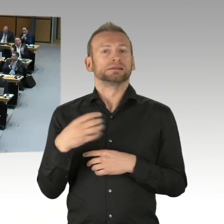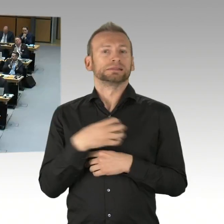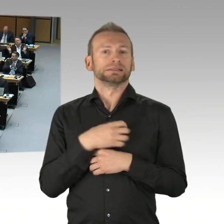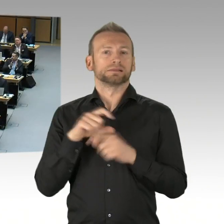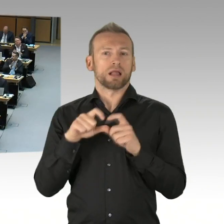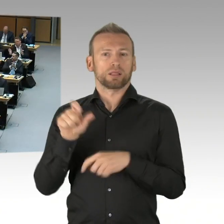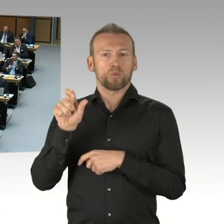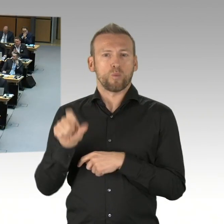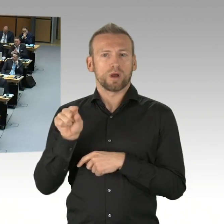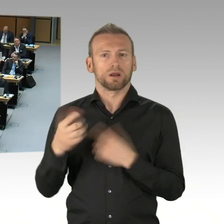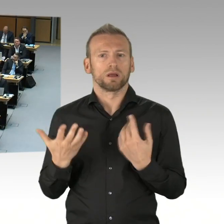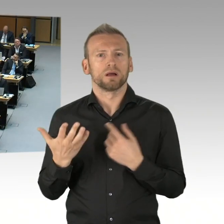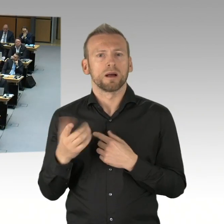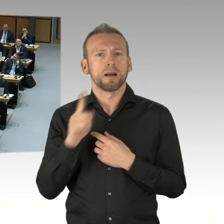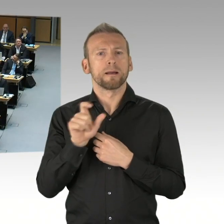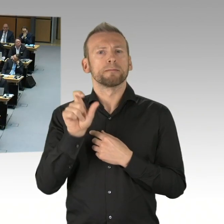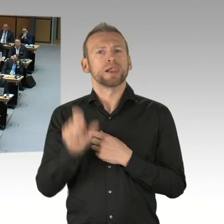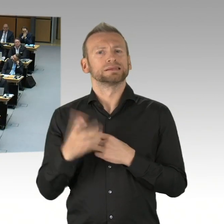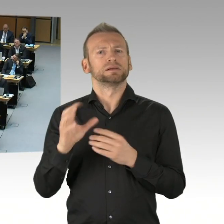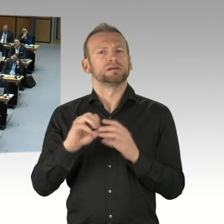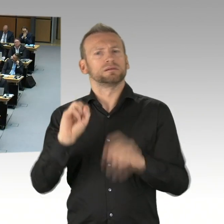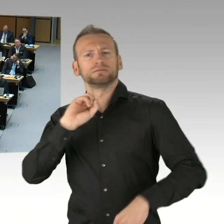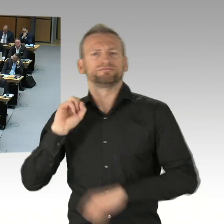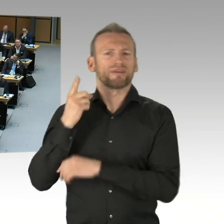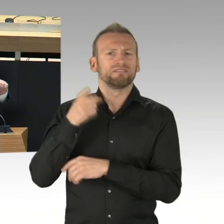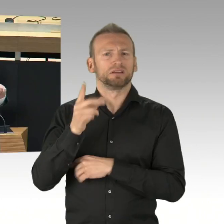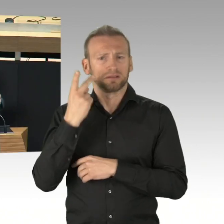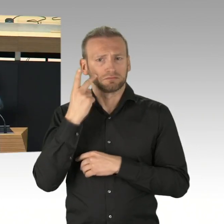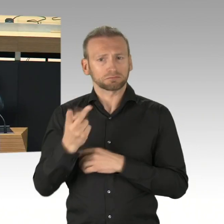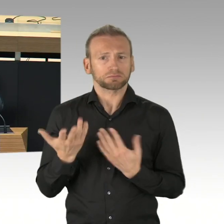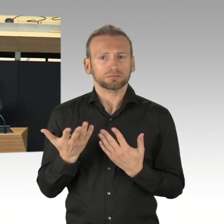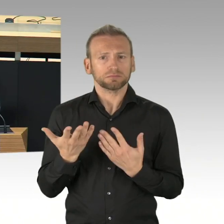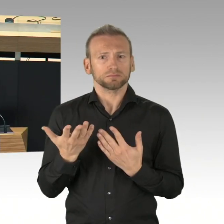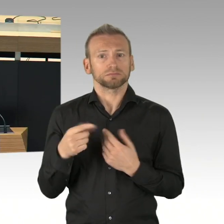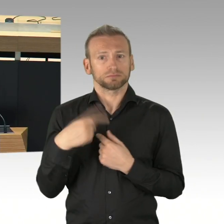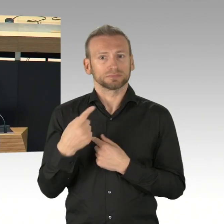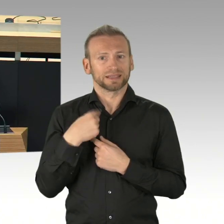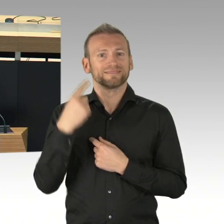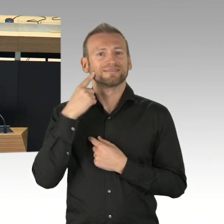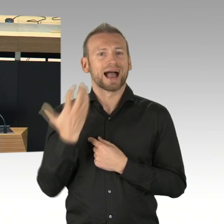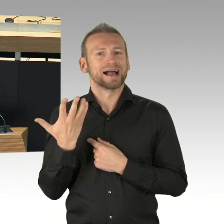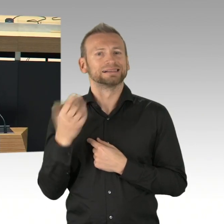dass der Justizsenator den Steinewerfern anschließend die Daten der Anzeigenden zur Verfügung stellt,